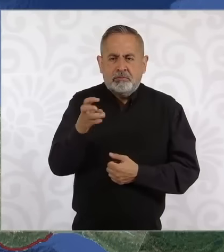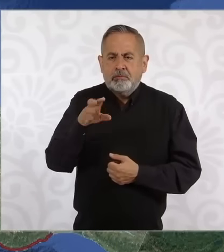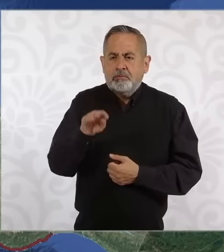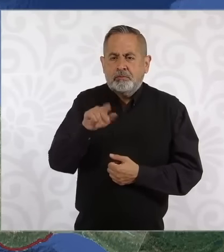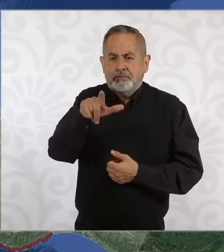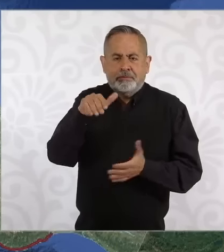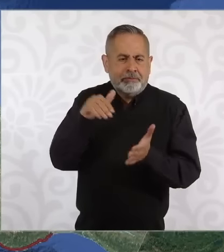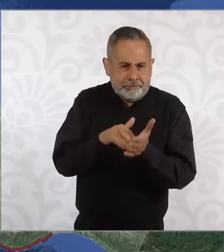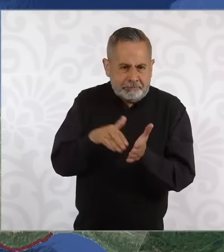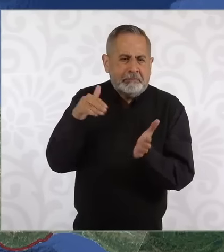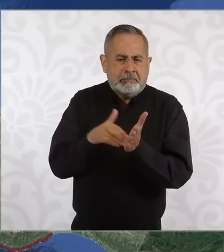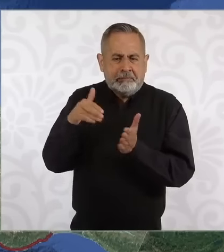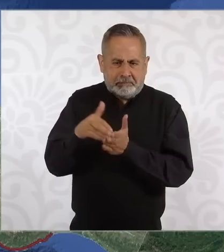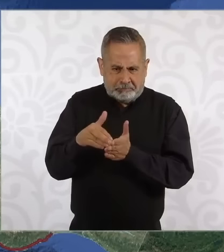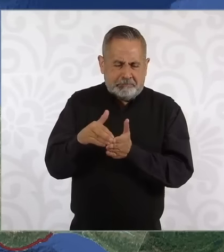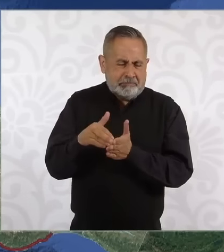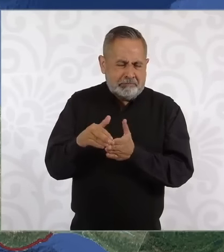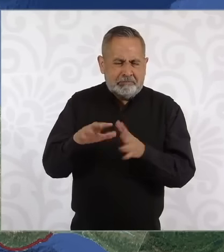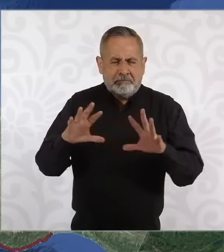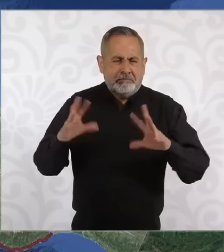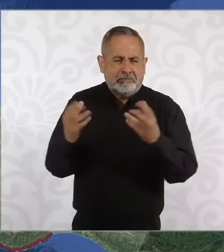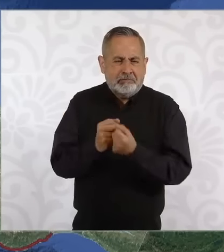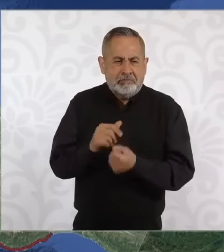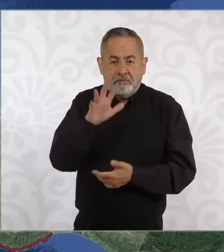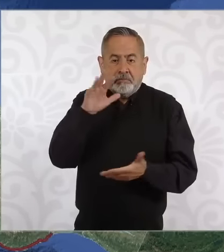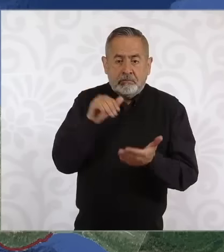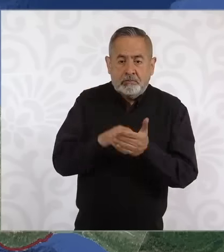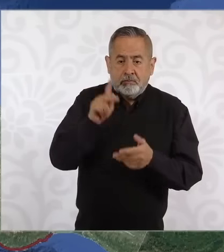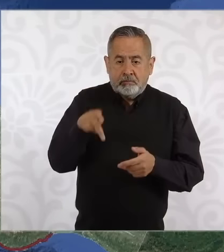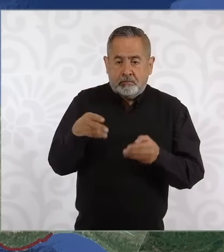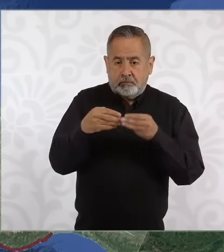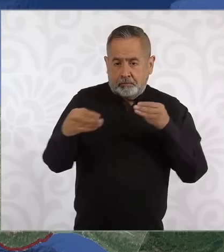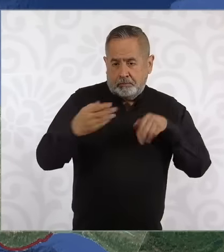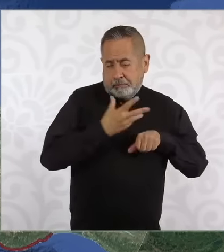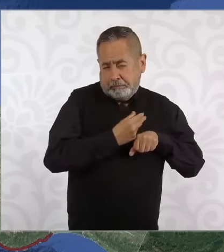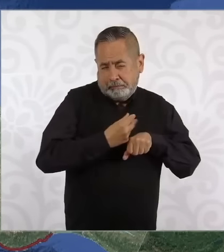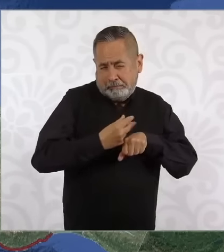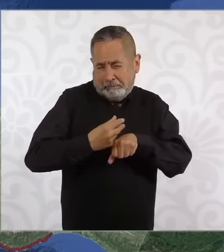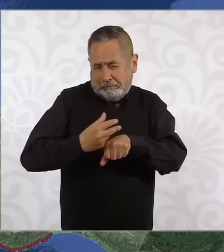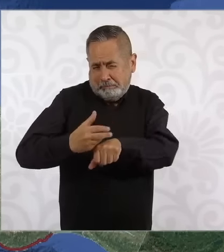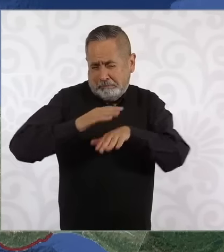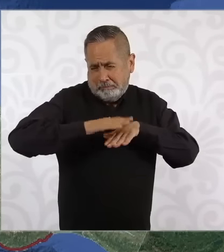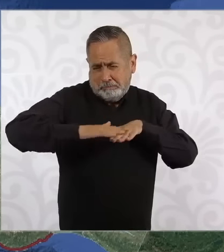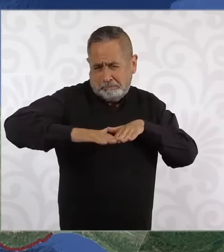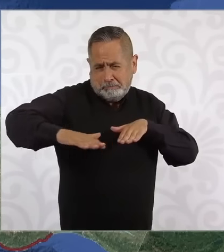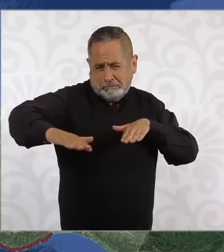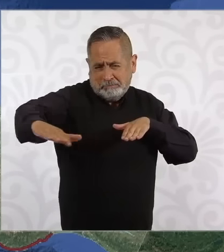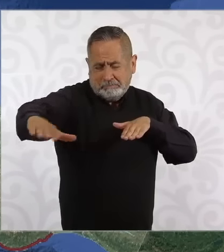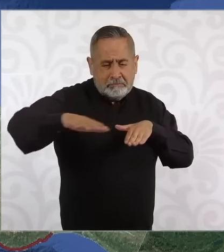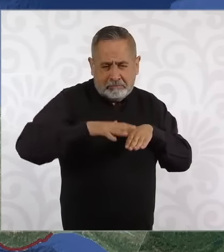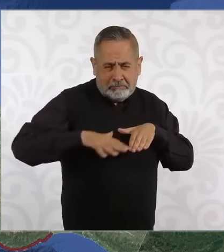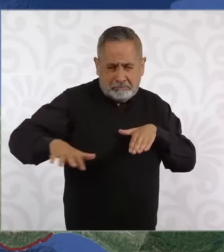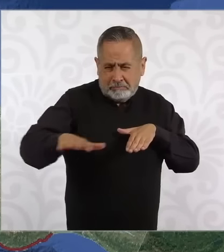millones, son cerca de 5000 km de modernización o construcción nueva de carreteras y autopistas